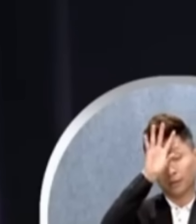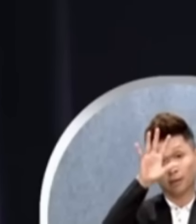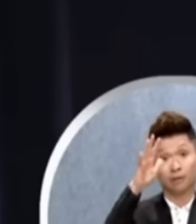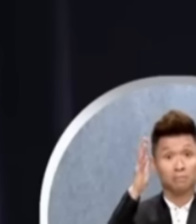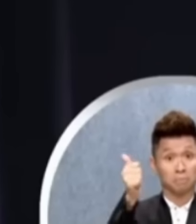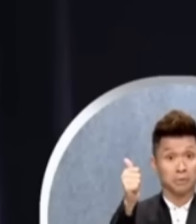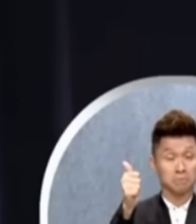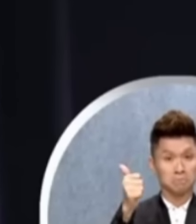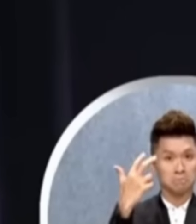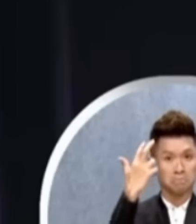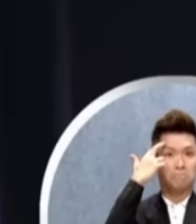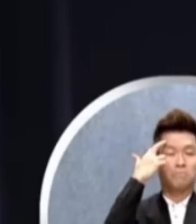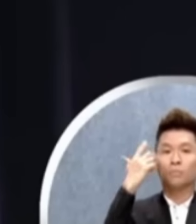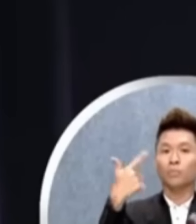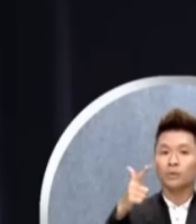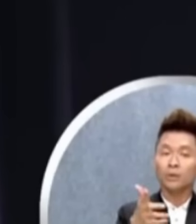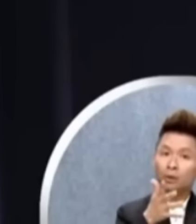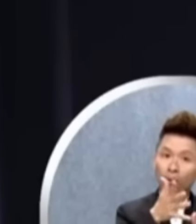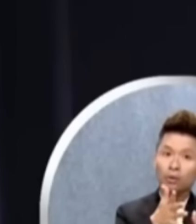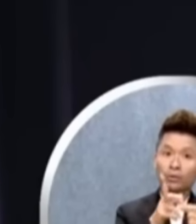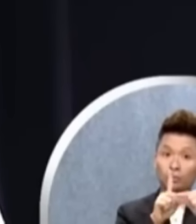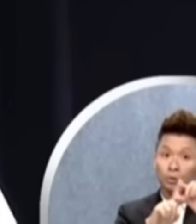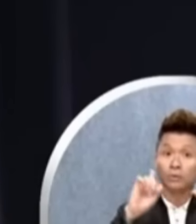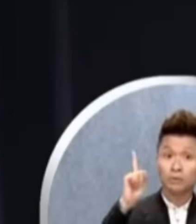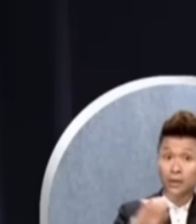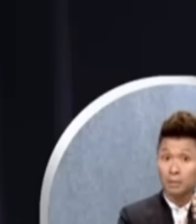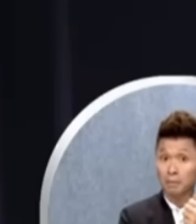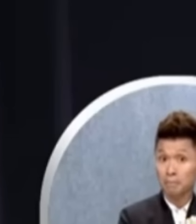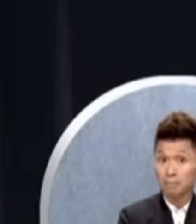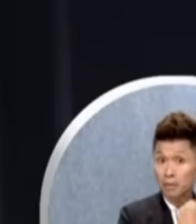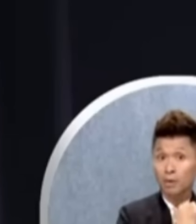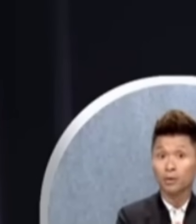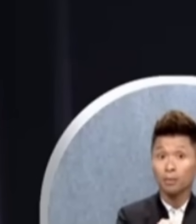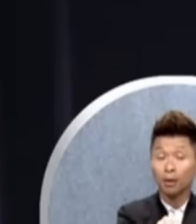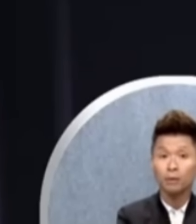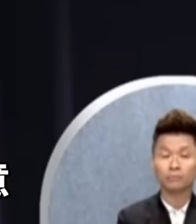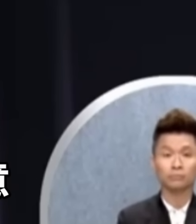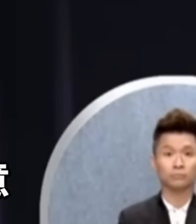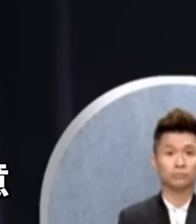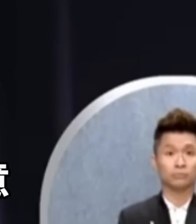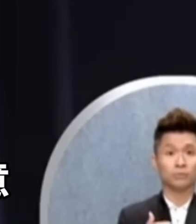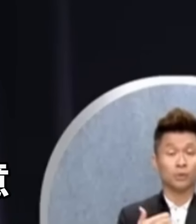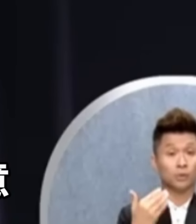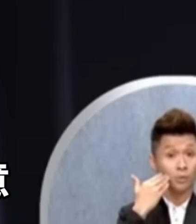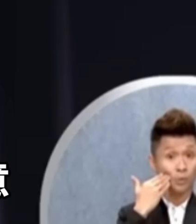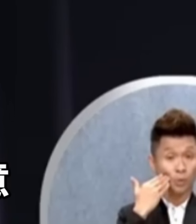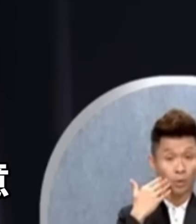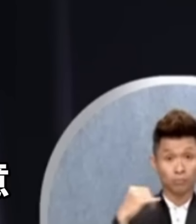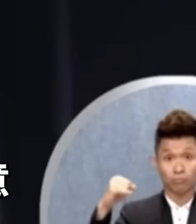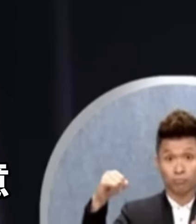要徵詢中常委的同意 對於一個政治人物來說 你能夠獲得你的敵對政黨的同意